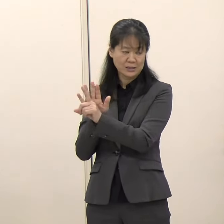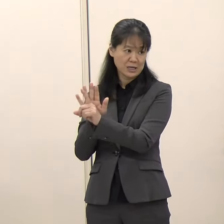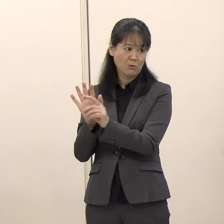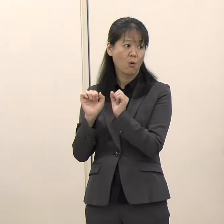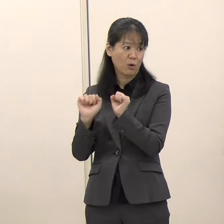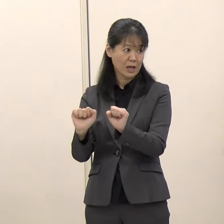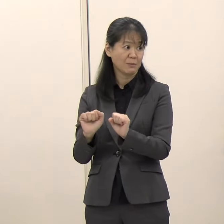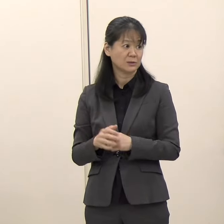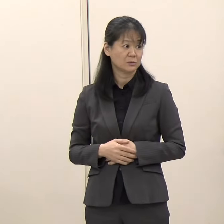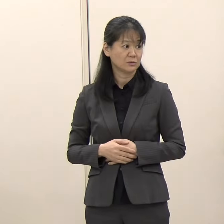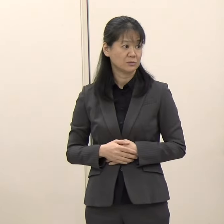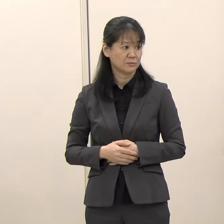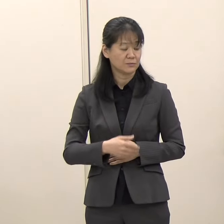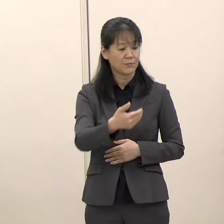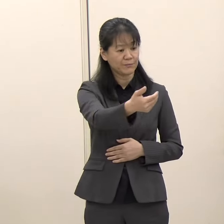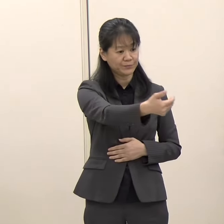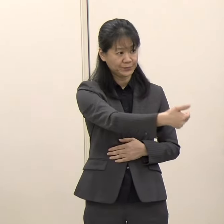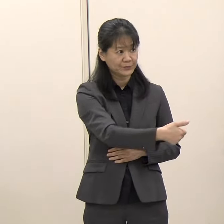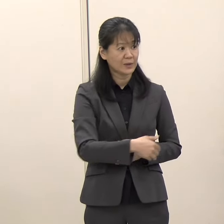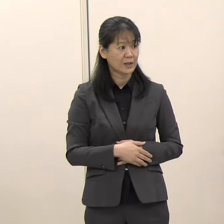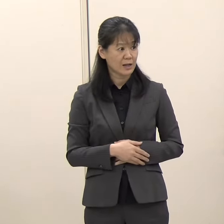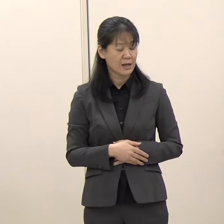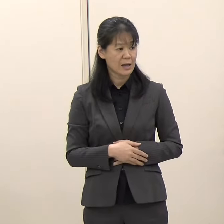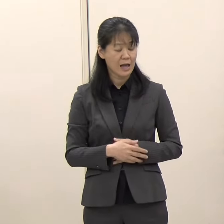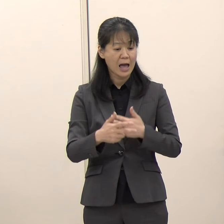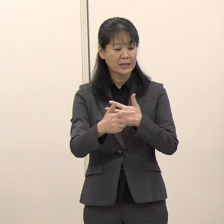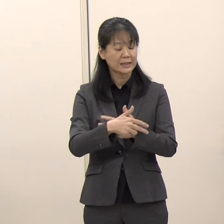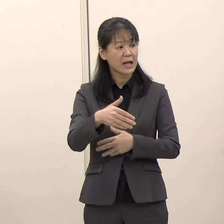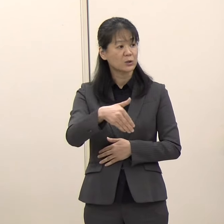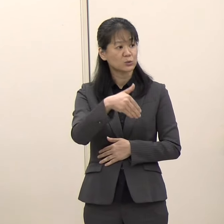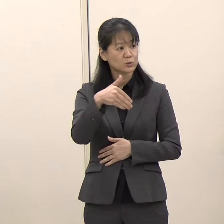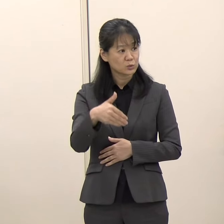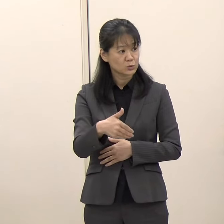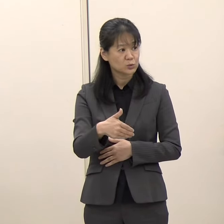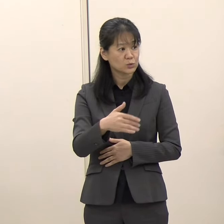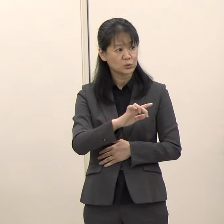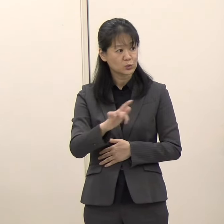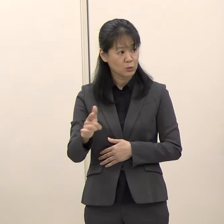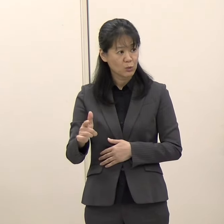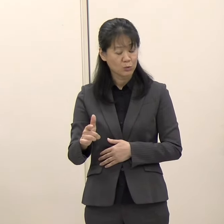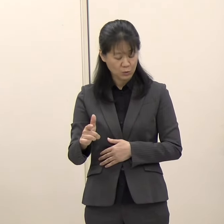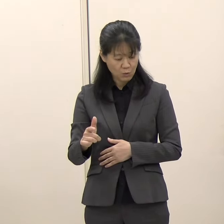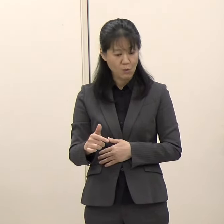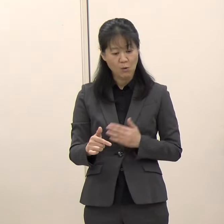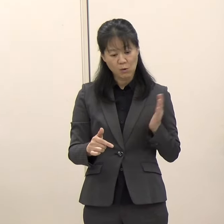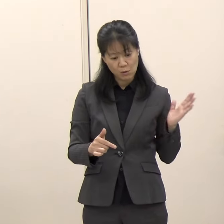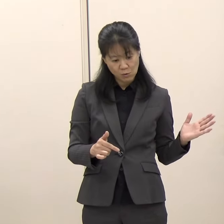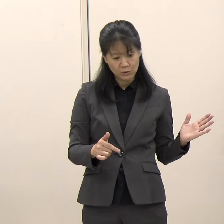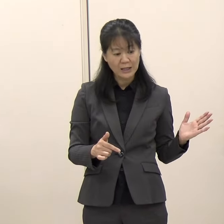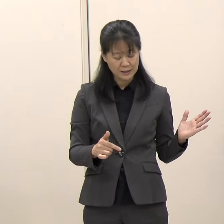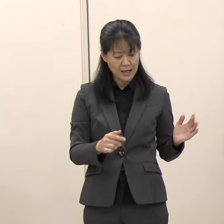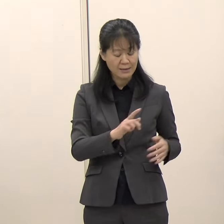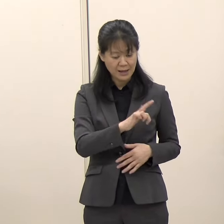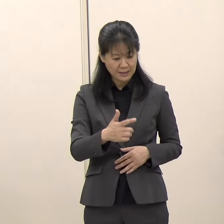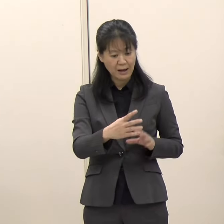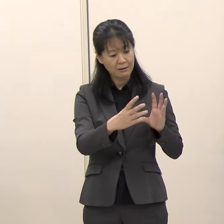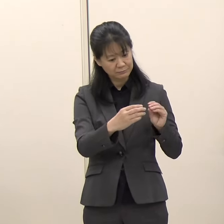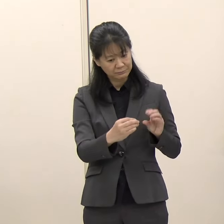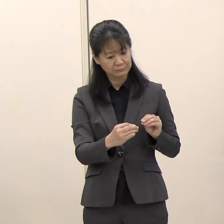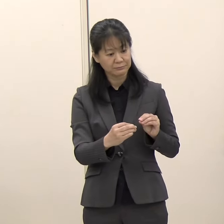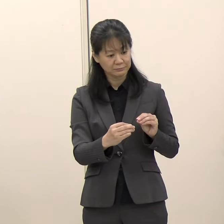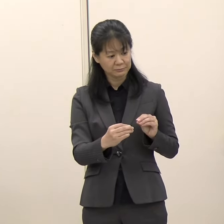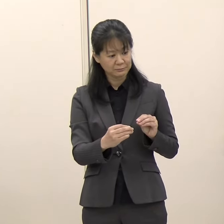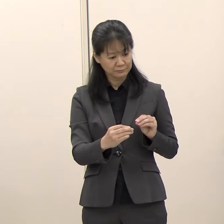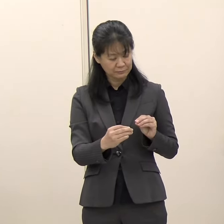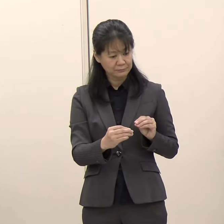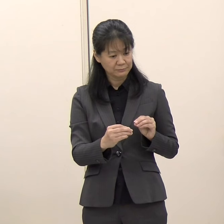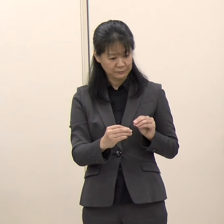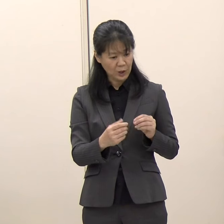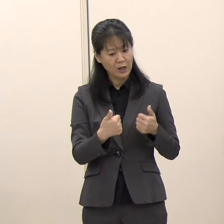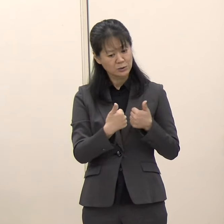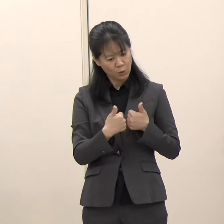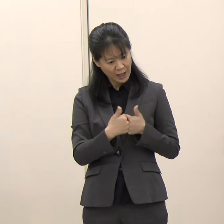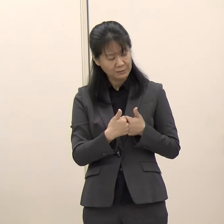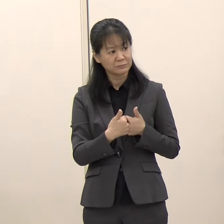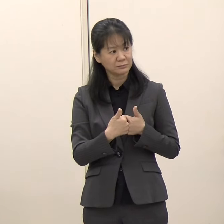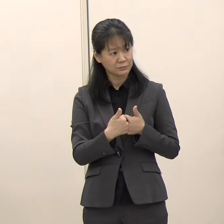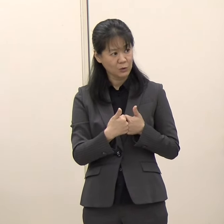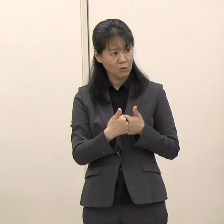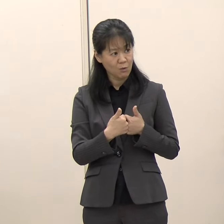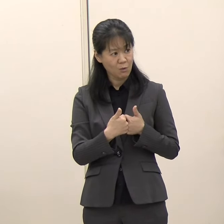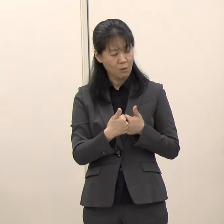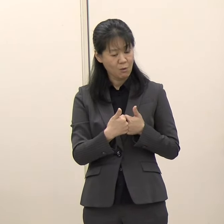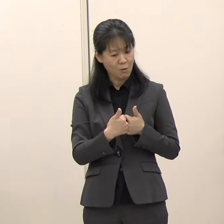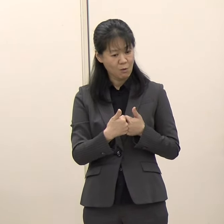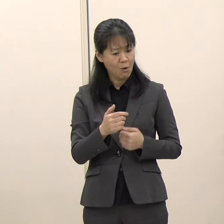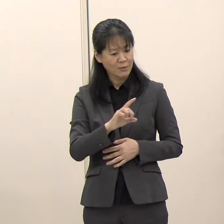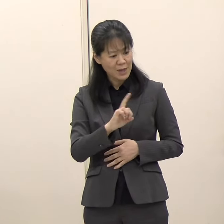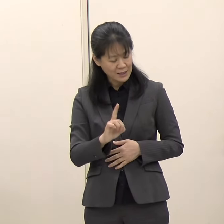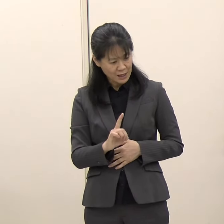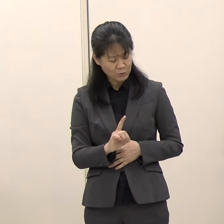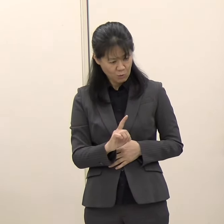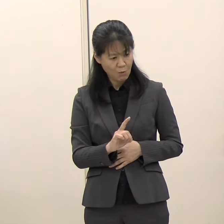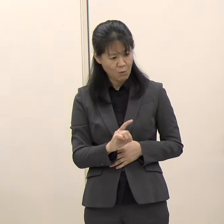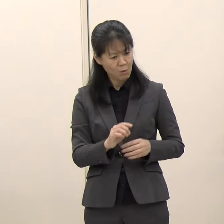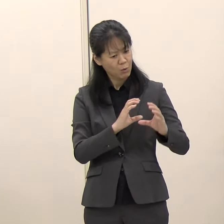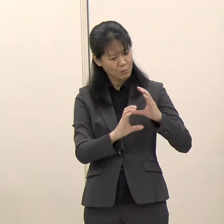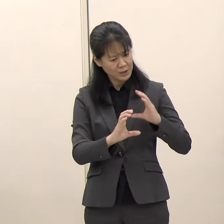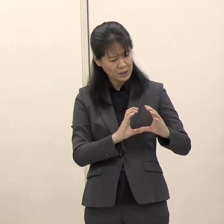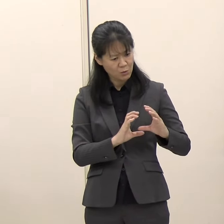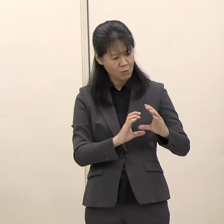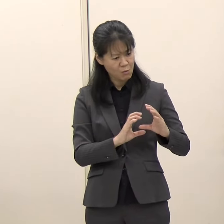（西日本新聞）この件に関して、北九州の武内市長と知事との間で何かやり取りというか、相談のような何かしらの意思疎通みたいなものはあったのでしょうか。